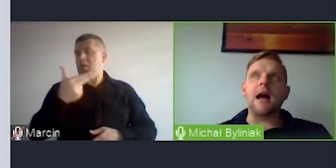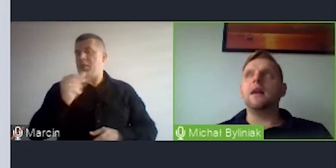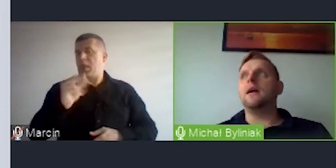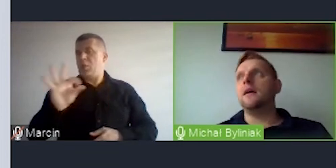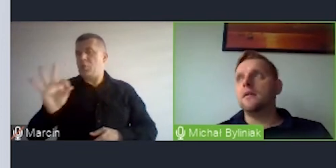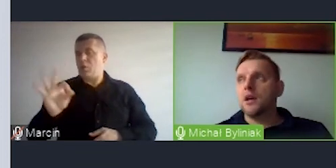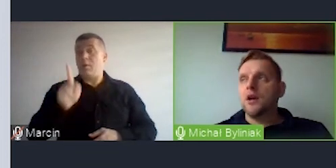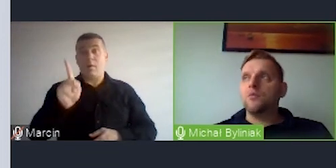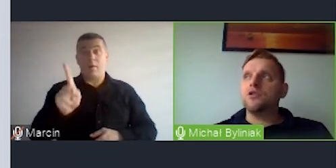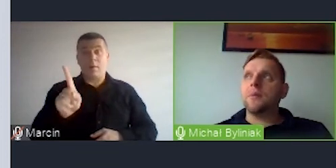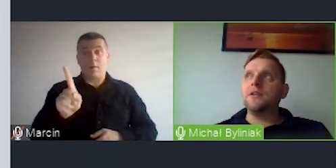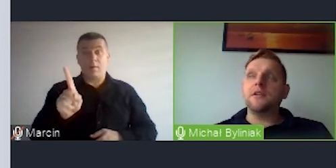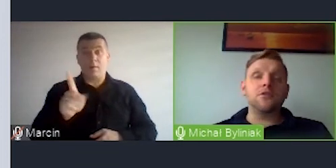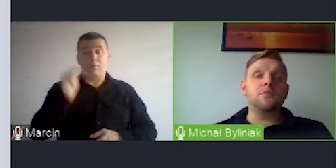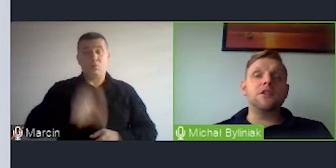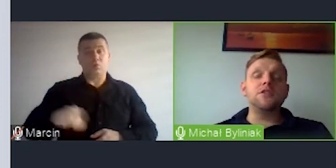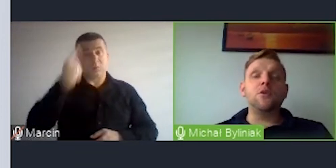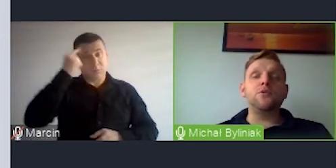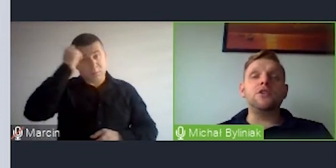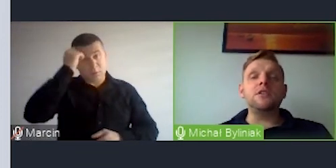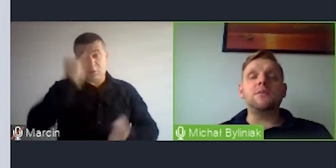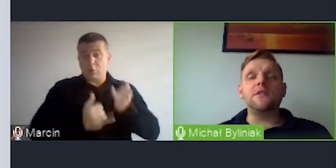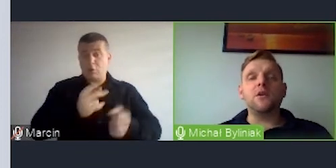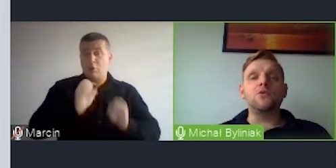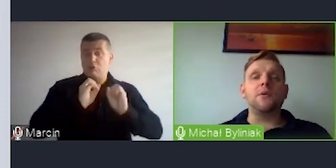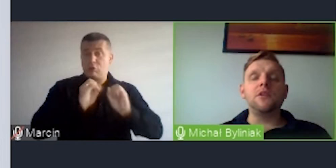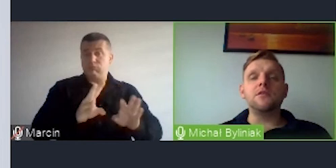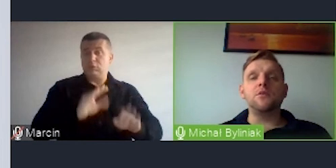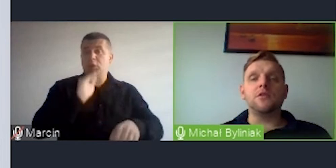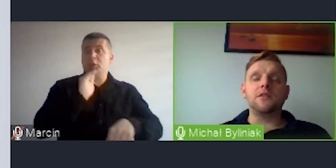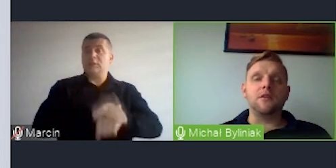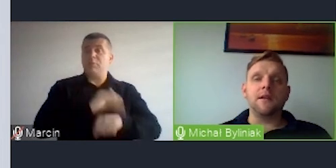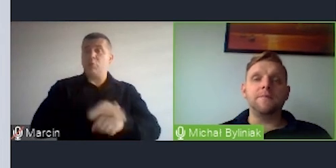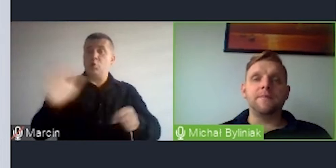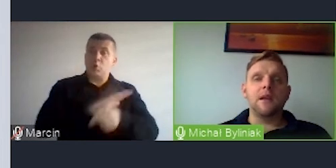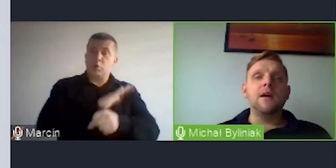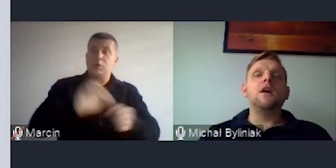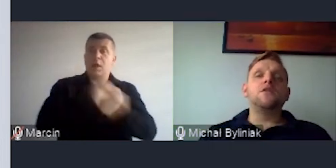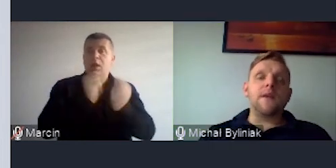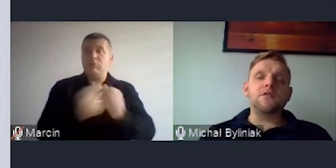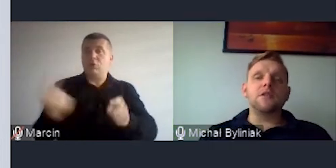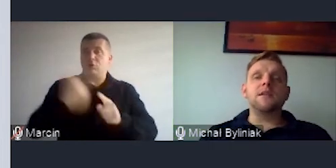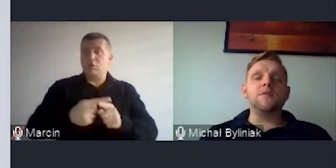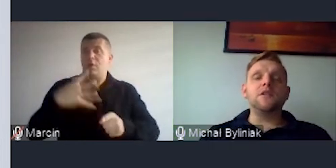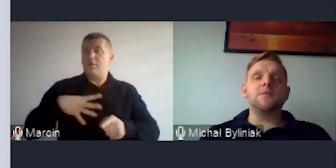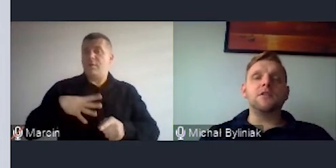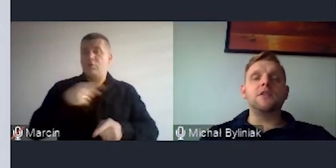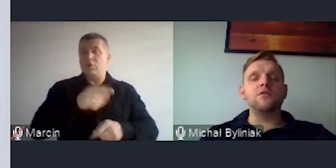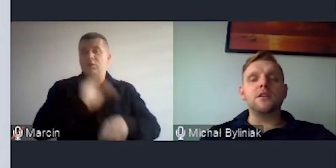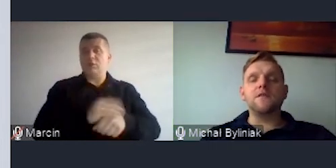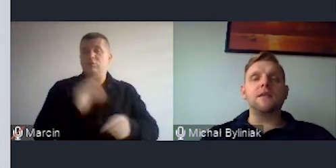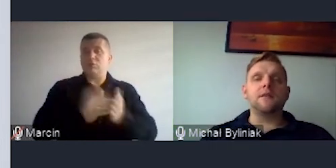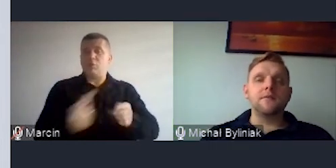ale musicie pamiętać o tym, że jeśli dopuścicie zamówienia uzupełniające lub dodatkowe, to wartość tych zamówień trzeba dodać do szacowania.